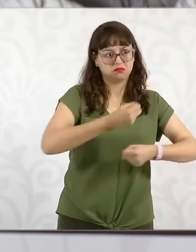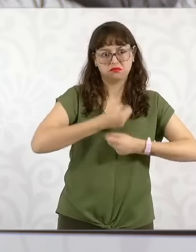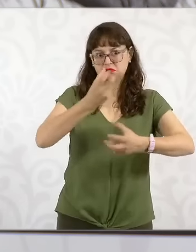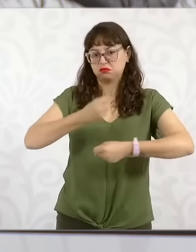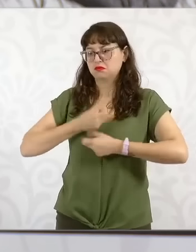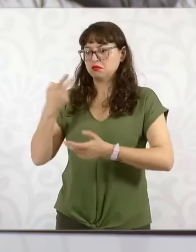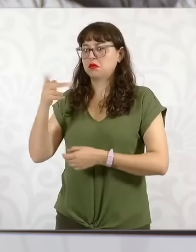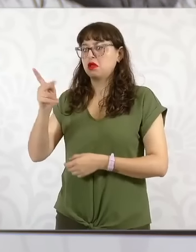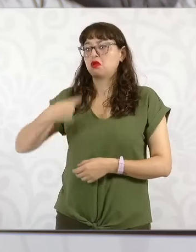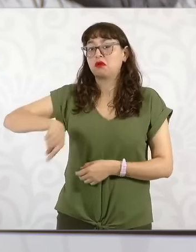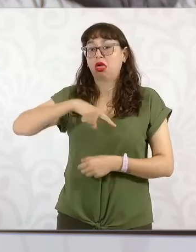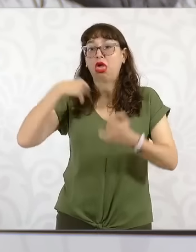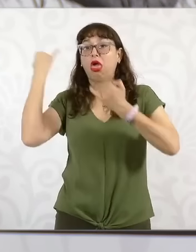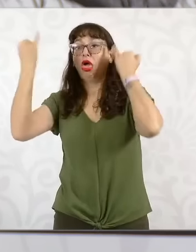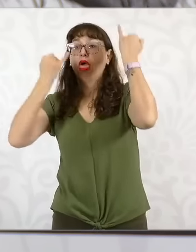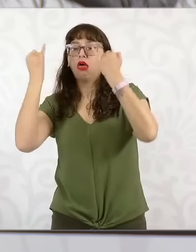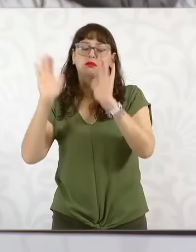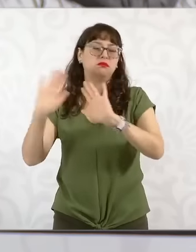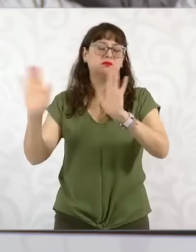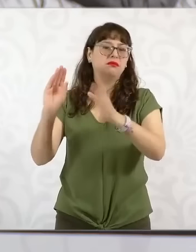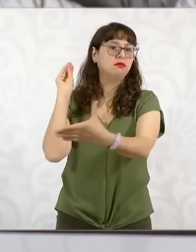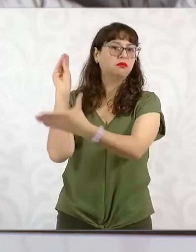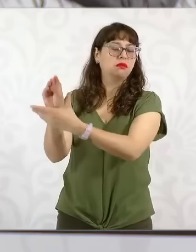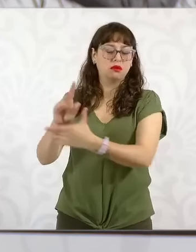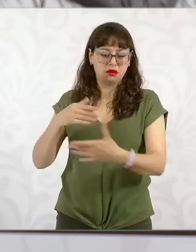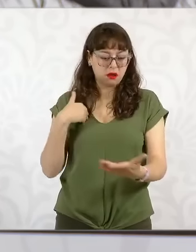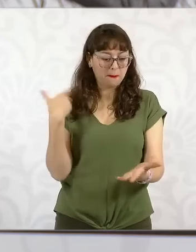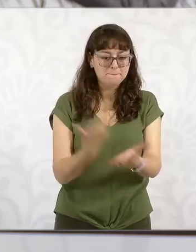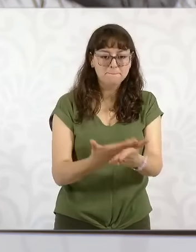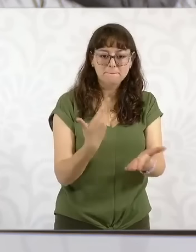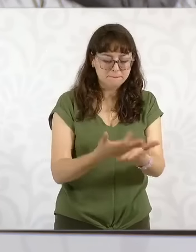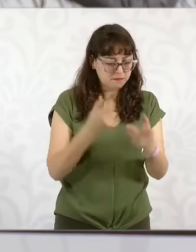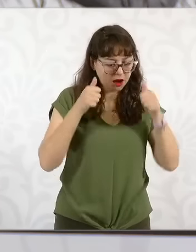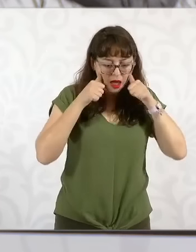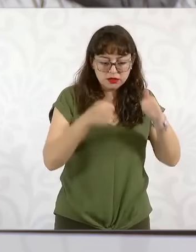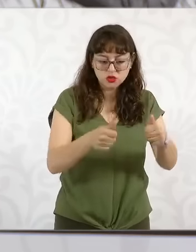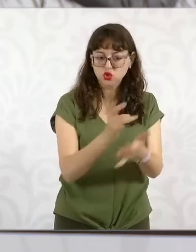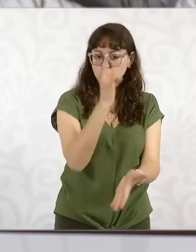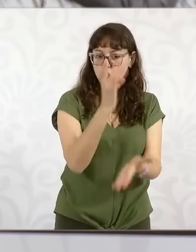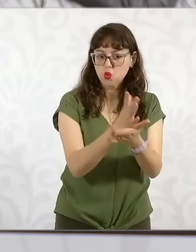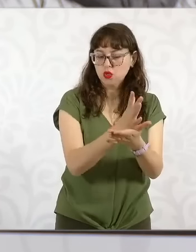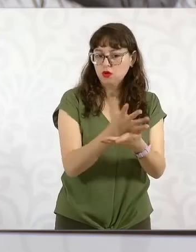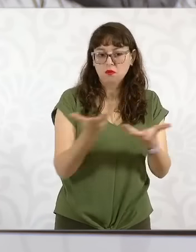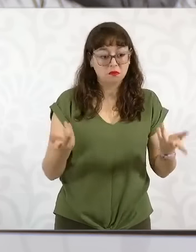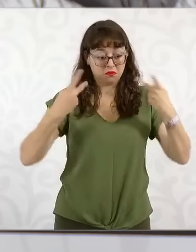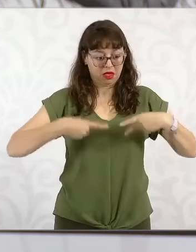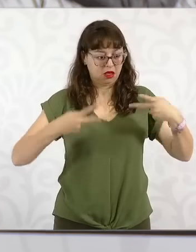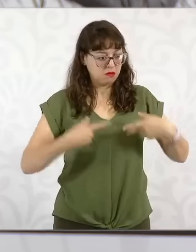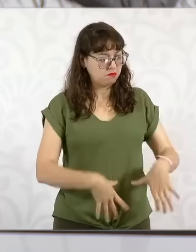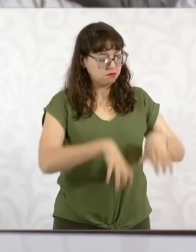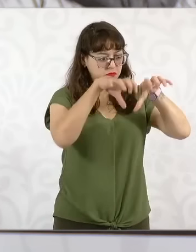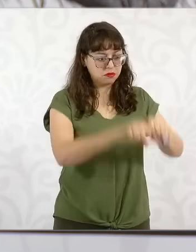en evidencias sólidas cada una de las detenciones desde que desde que se encuentran los dos cuerpos,